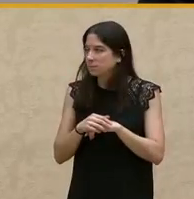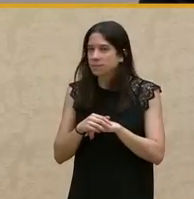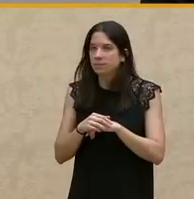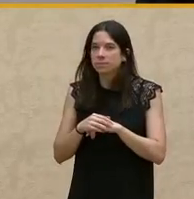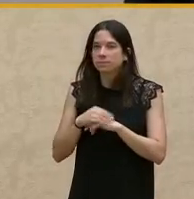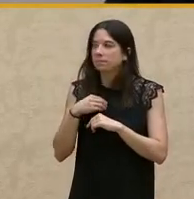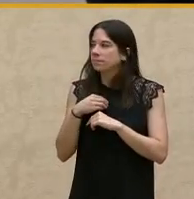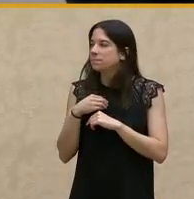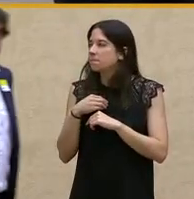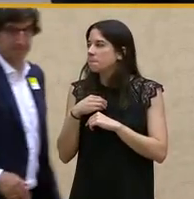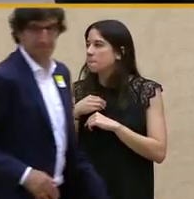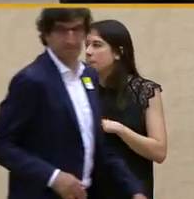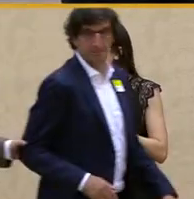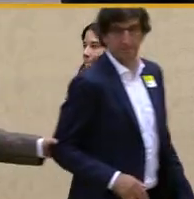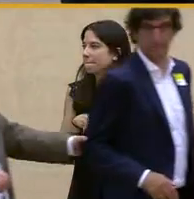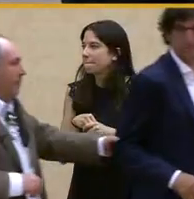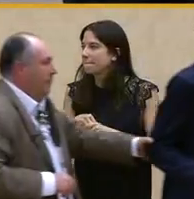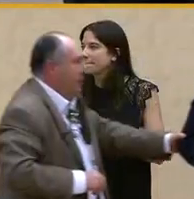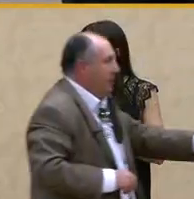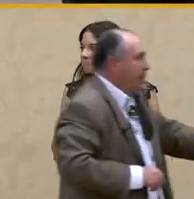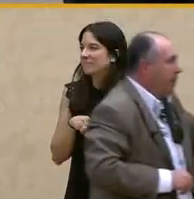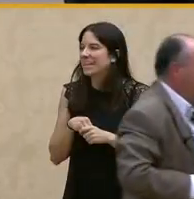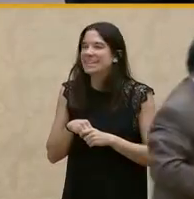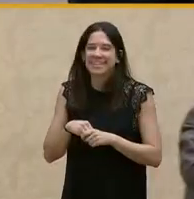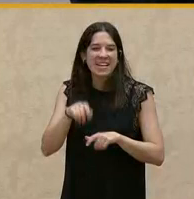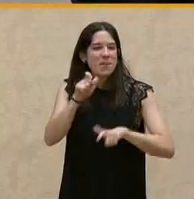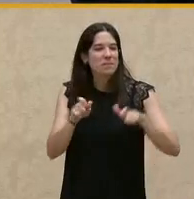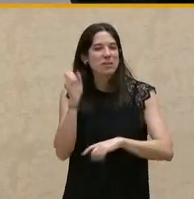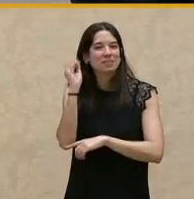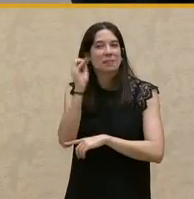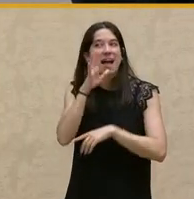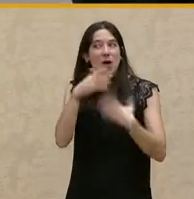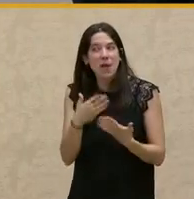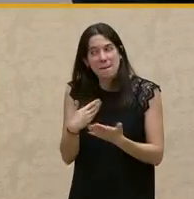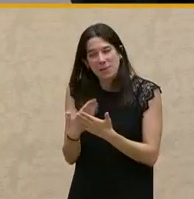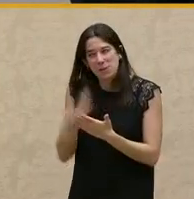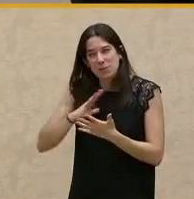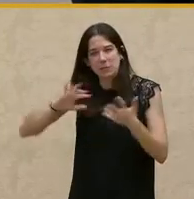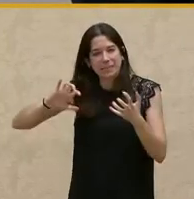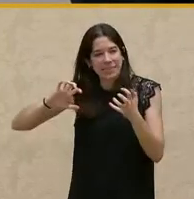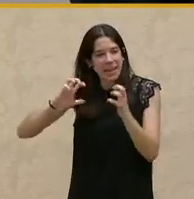que, si pueden, se coman una o dos transparencias y resuman muchísimo más porque se nos ha ido el